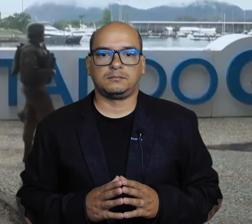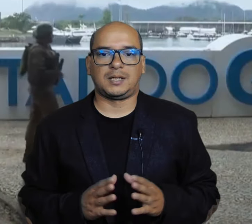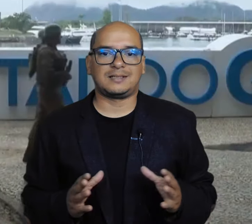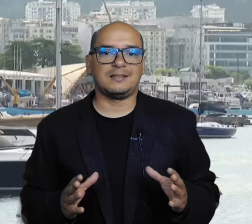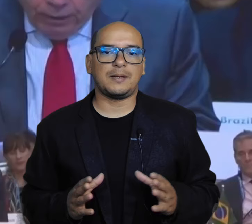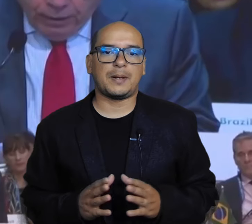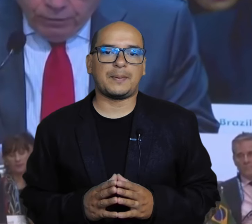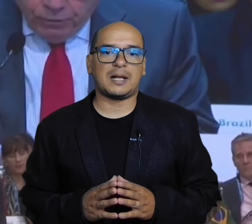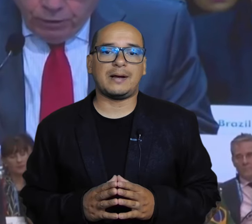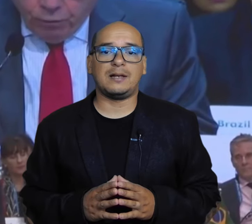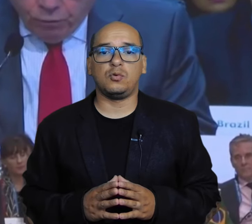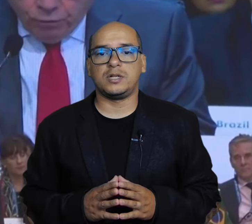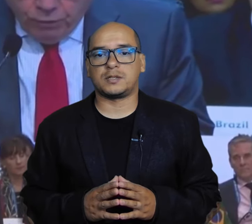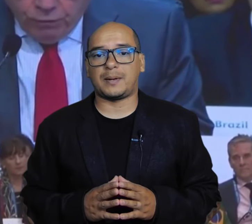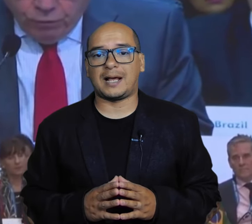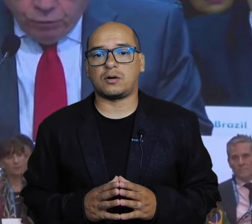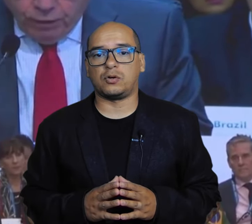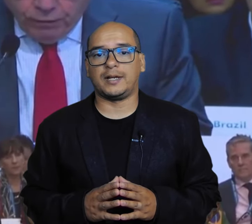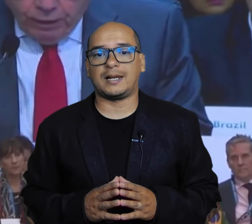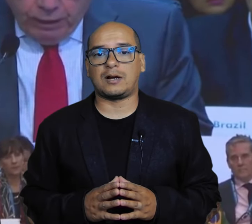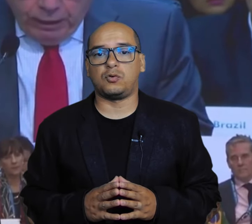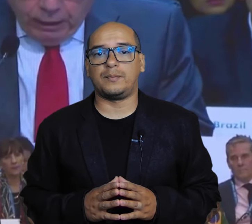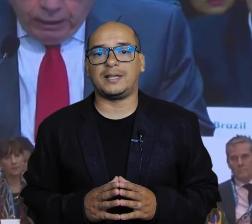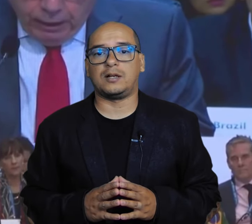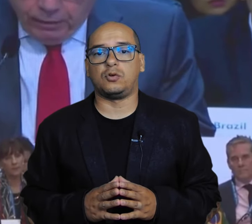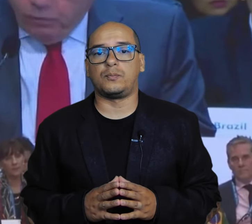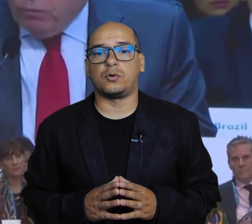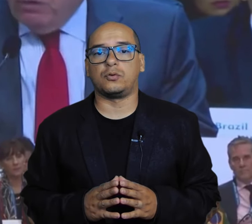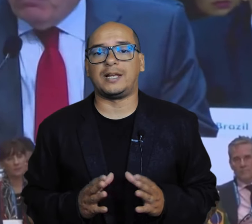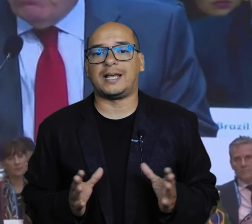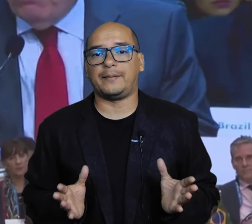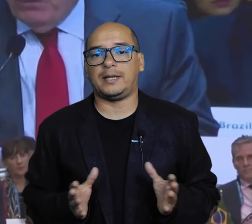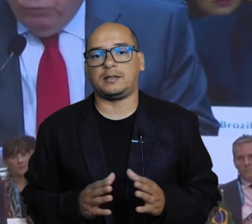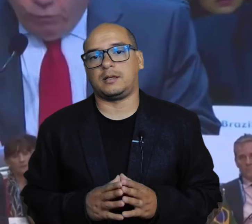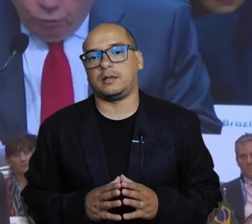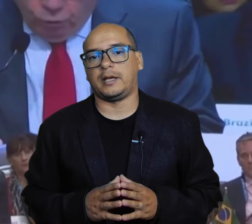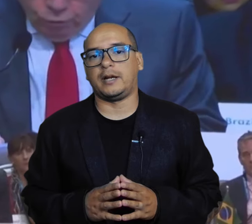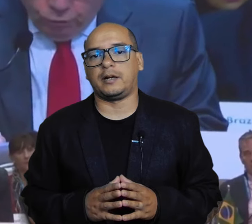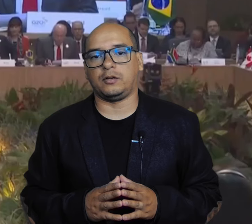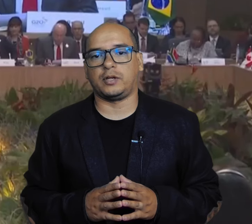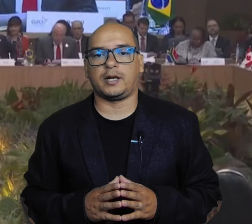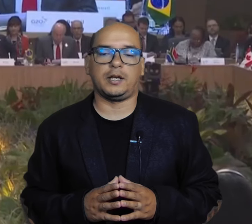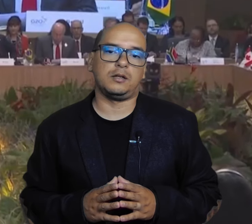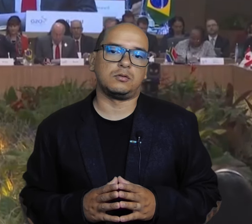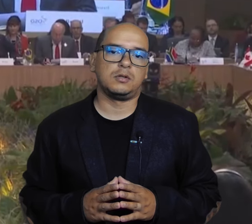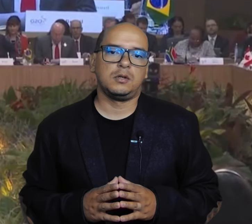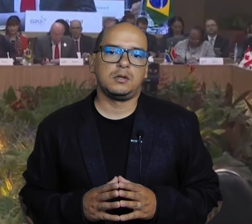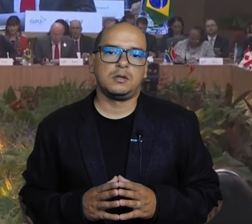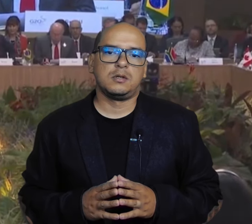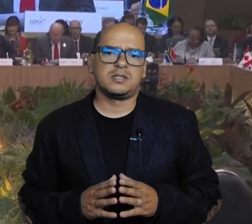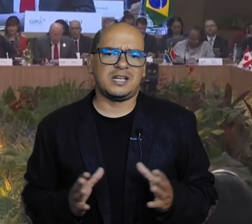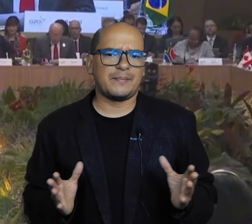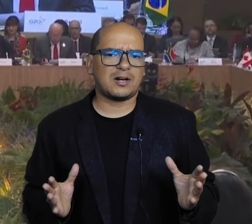Brasil se preparaba el lunes para acoger la Cumbre del grupo del g20 en Río de Janeiro sin embargo